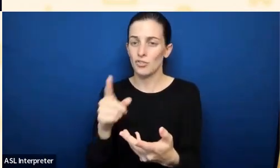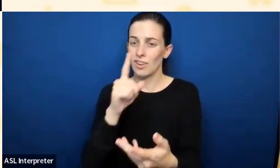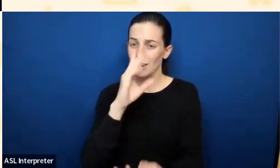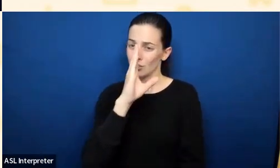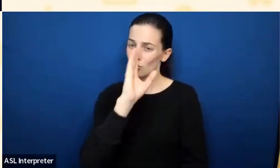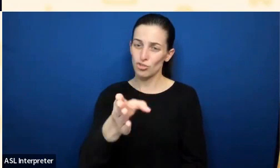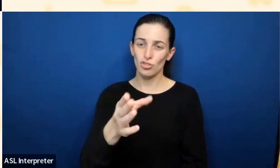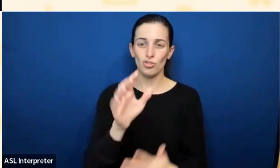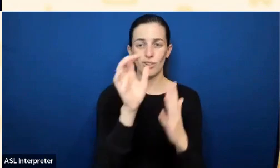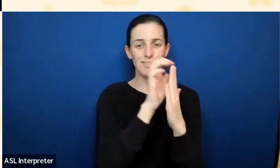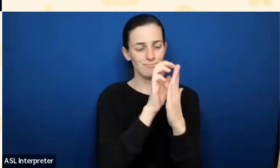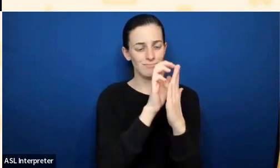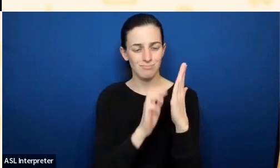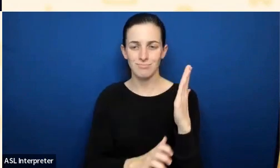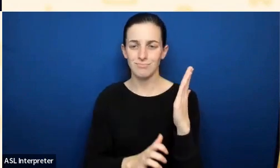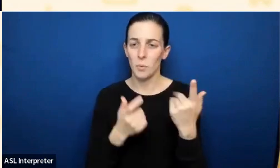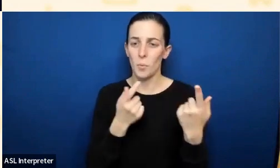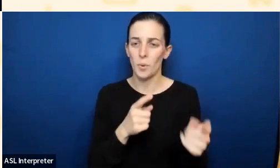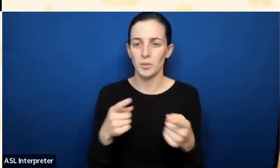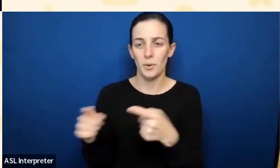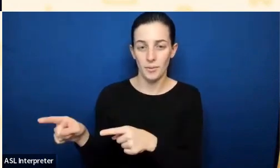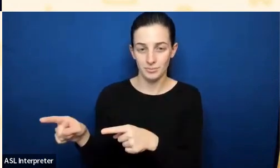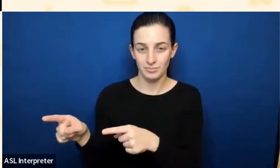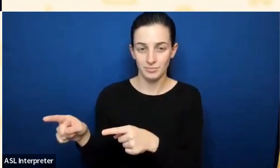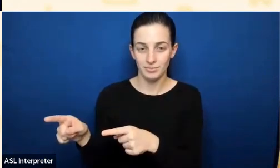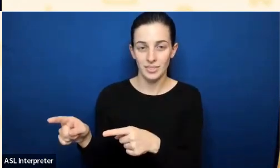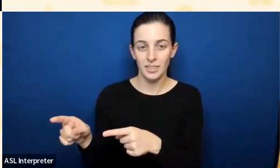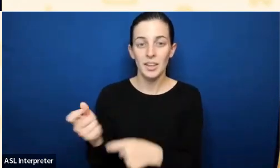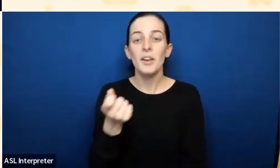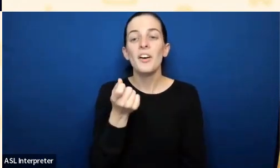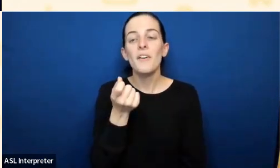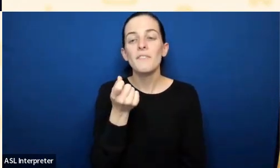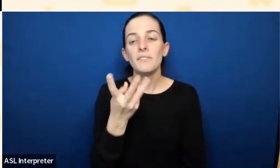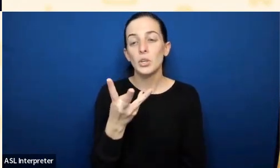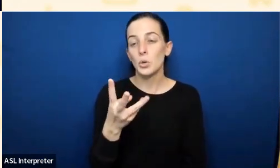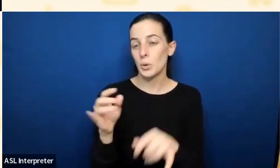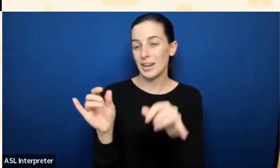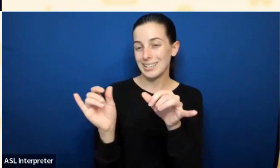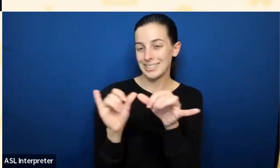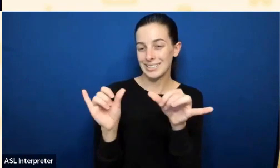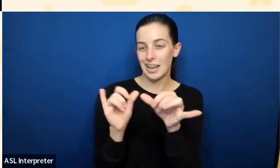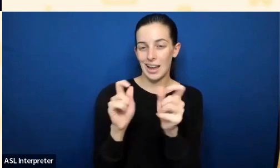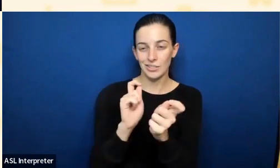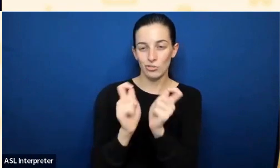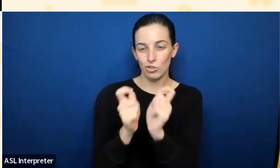en términos de lo que está pasando. Un par de ajustes en el tamaño de la pantalla para cuando se vuelva pequeña. No quieres que sea demasiado pequeño, sino justo para que encaje